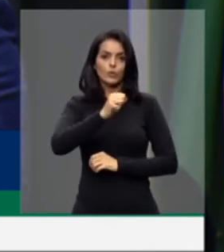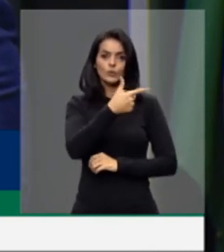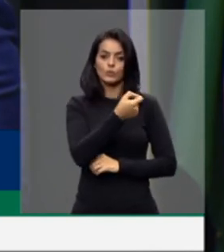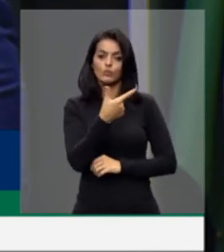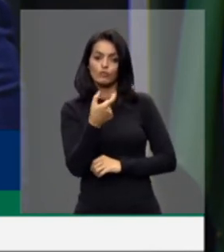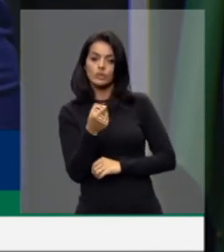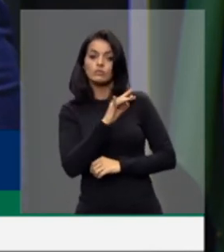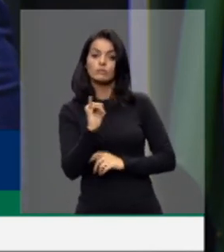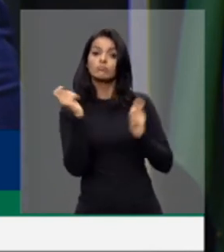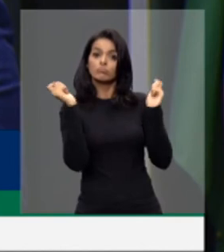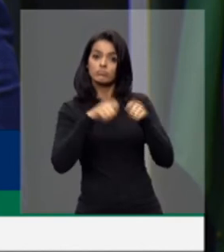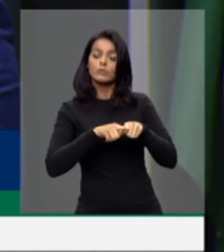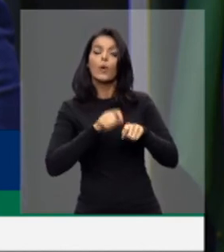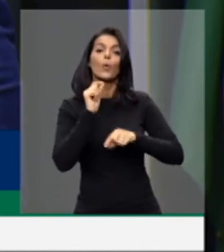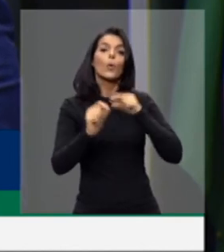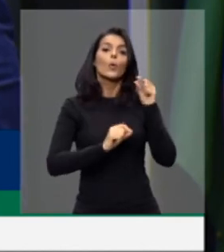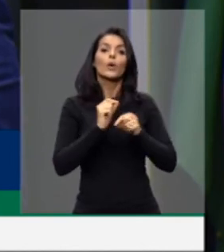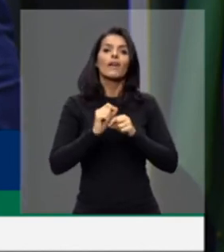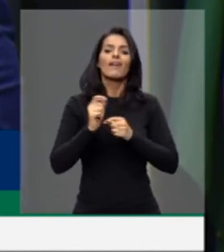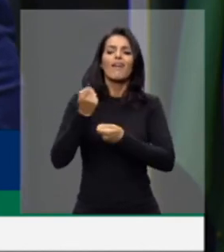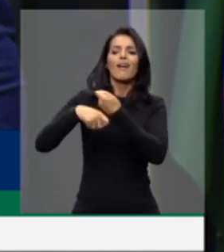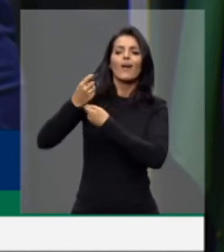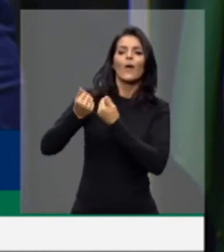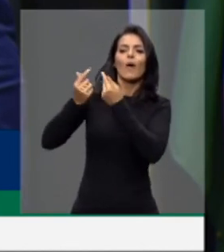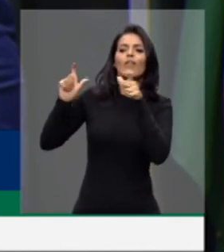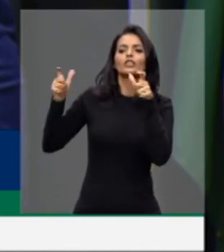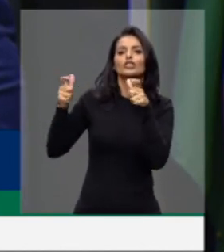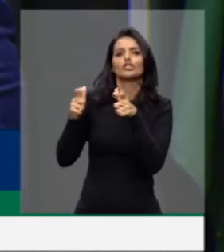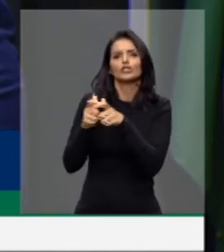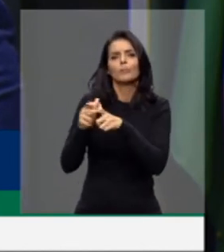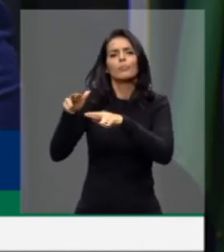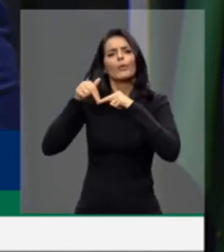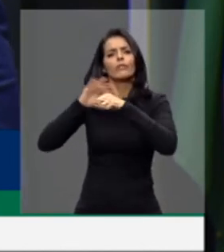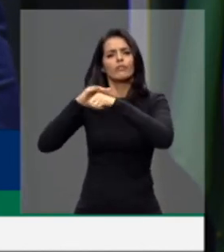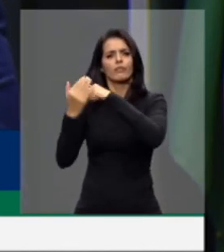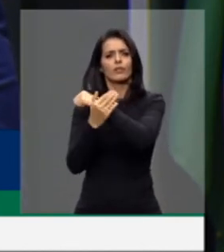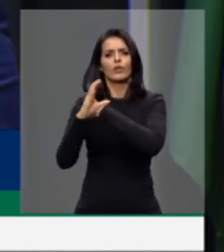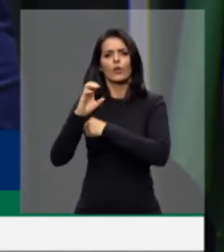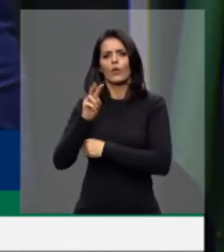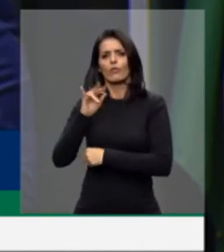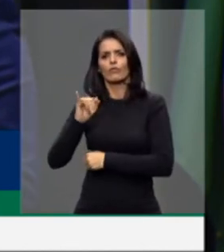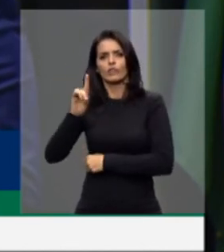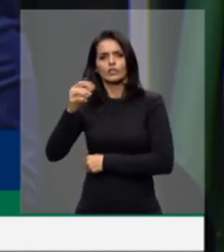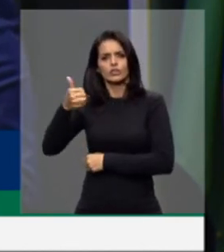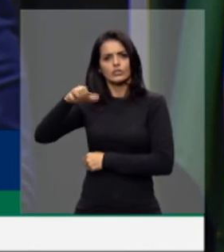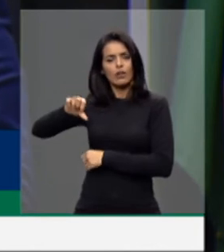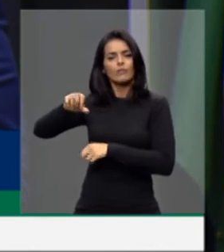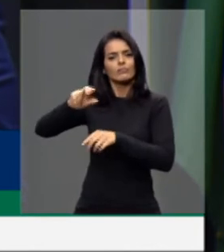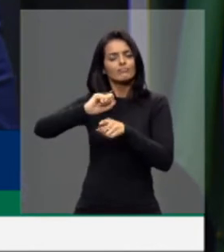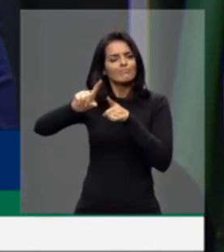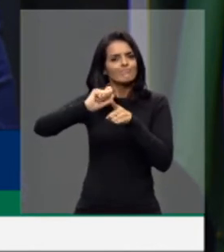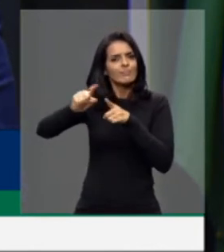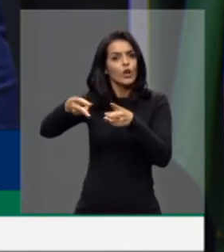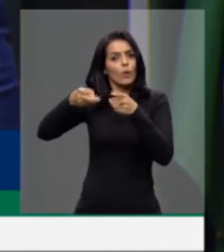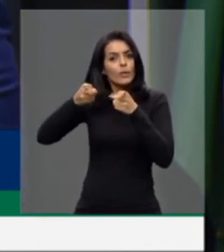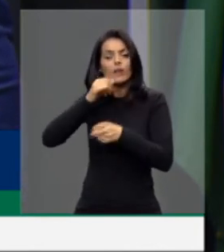USINA TERMELÉTRICA NUCLEAR ANGRA 3, A MP V 998 DE 2020 POSSIBILITARÁA MITIGAÇÃO DE EFEITOS ECONÔMICOS DA PANDEMIA DO COVID-19 SOBRE AS